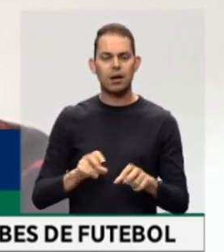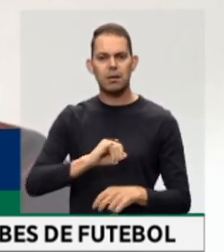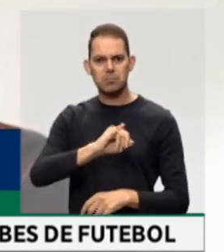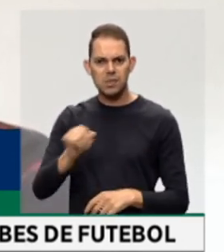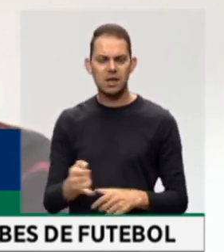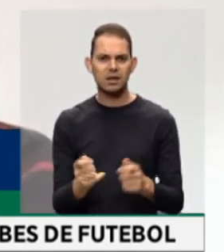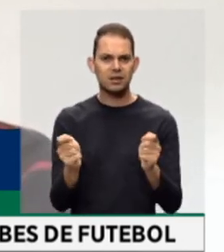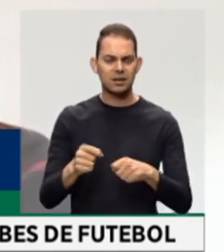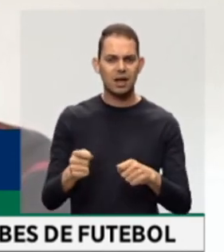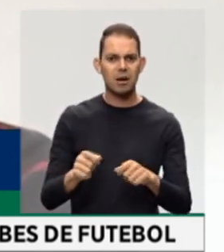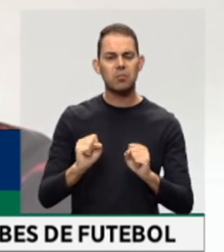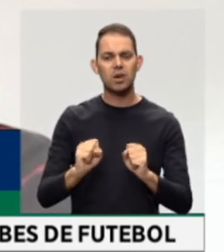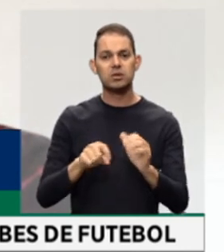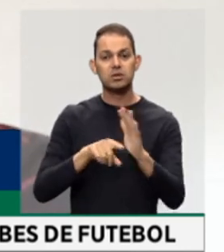PEÇO, PRESIDENTE, PARA... SOLICITANDO AÍ DA MESA, QUE